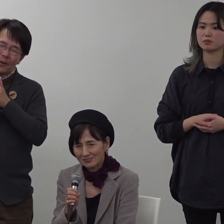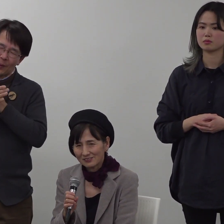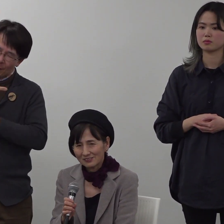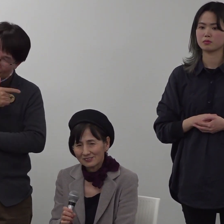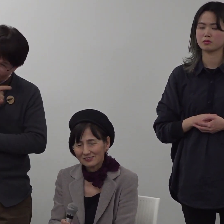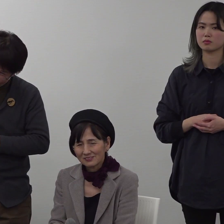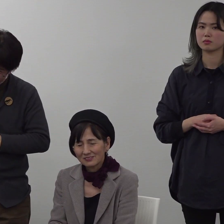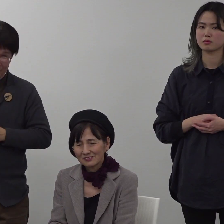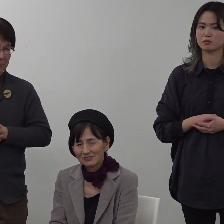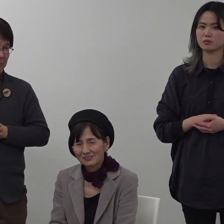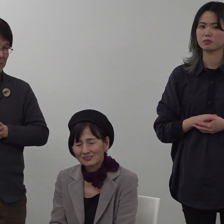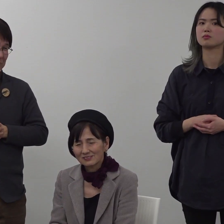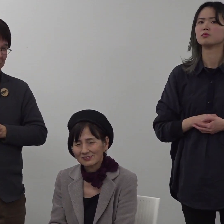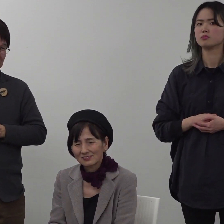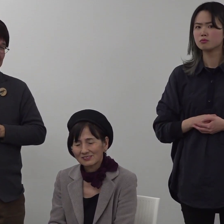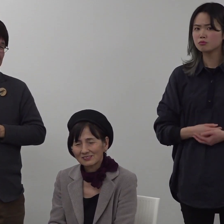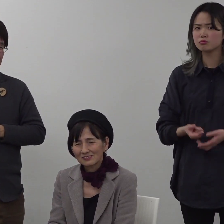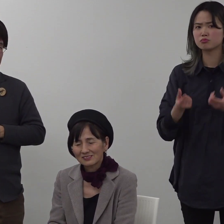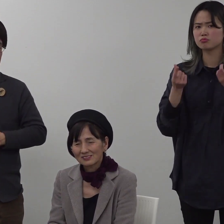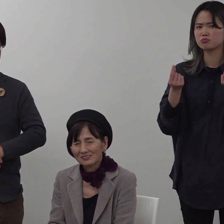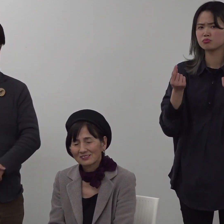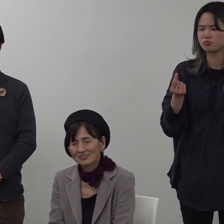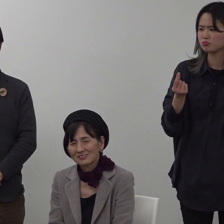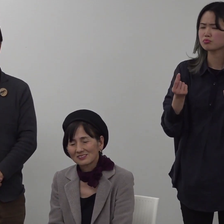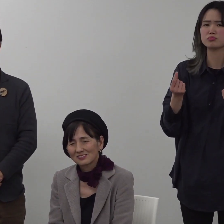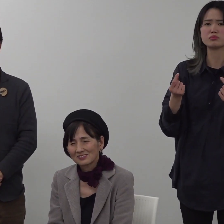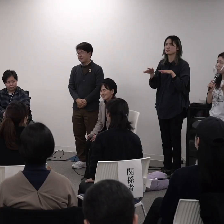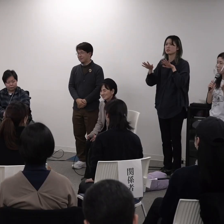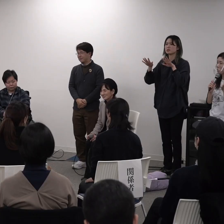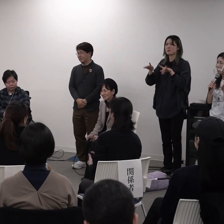橋爪）そうなんです こんなにITが進んでいるのに